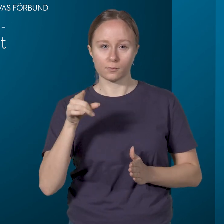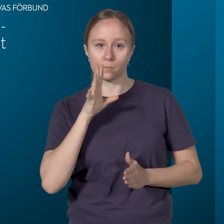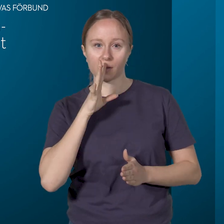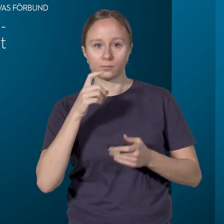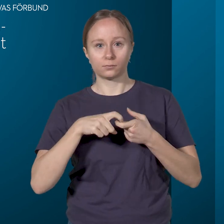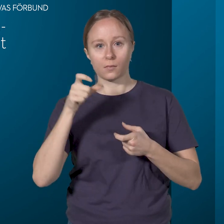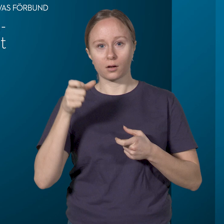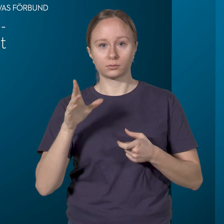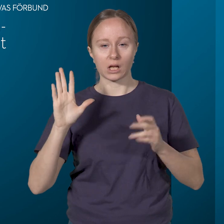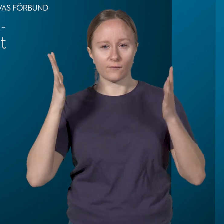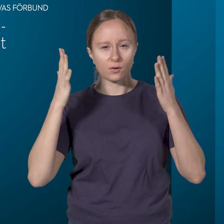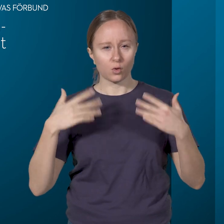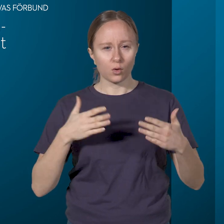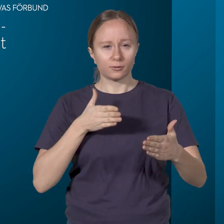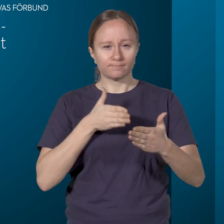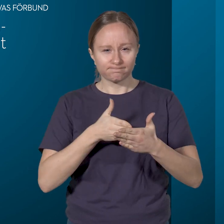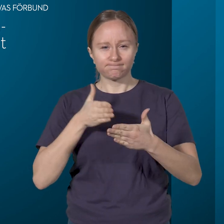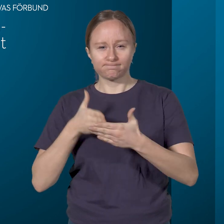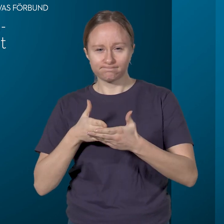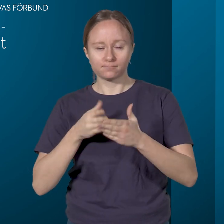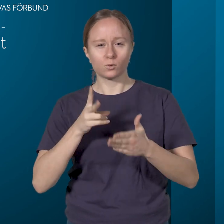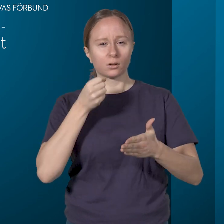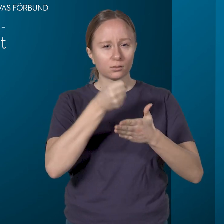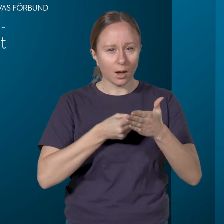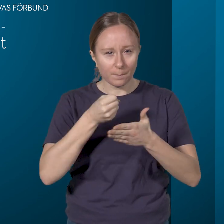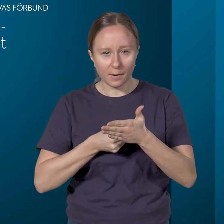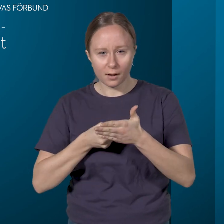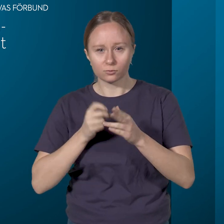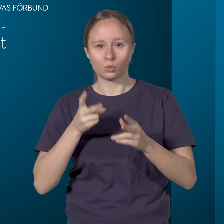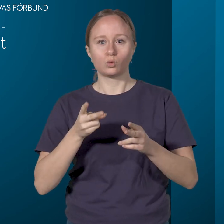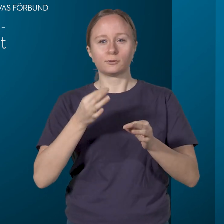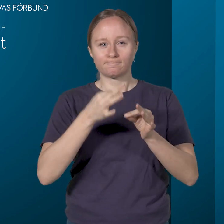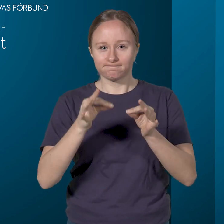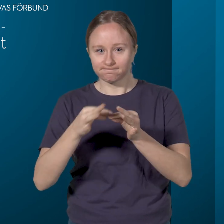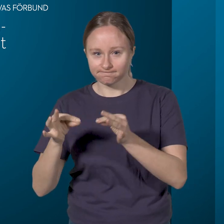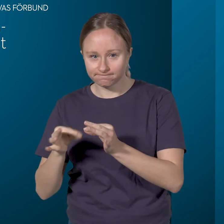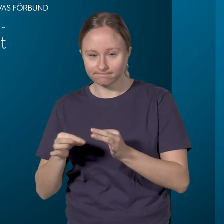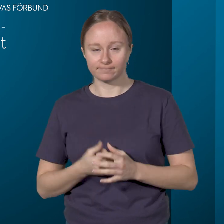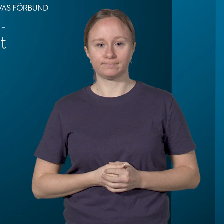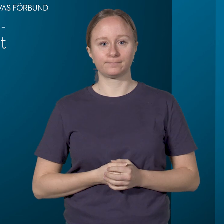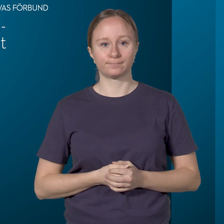är en berättelse om enastående motstånds- kraft och seger mitt i svårigheterna.